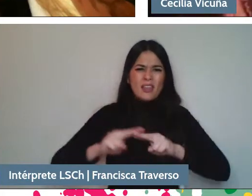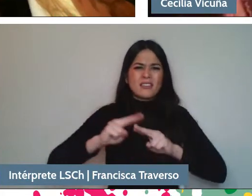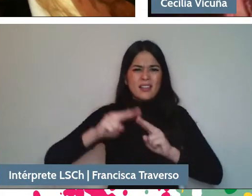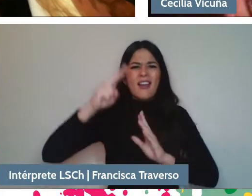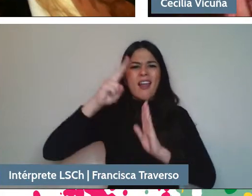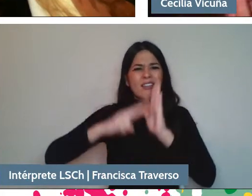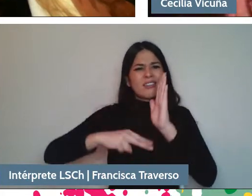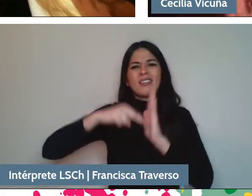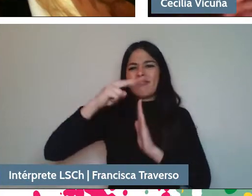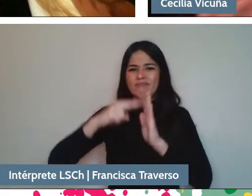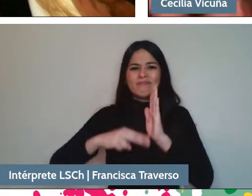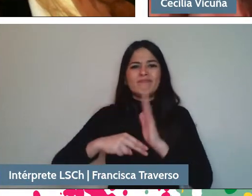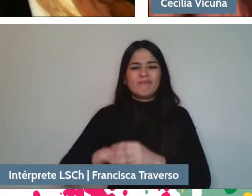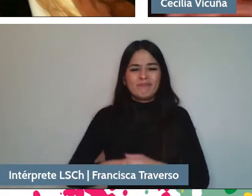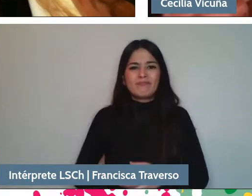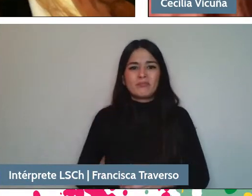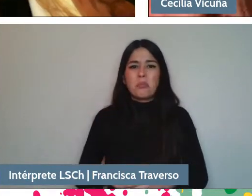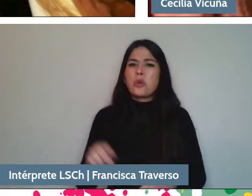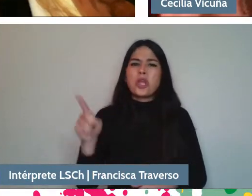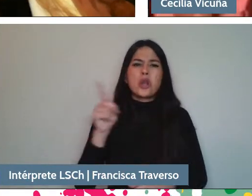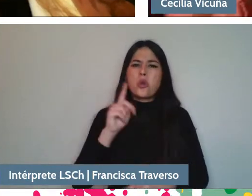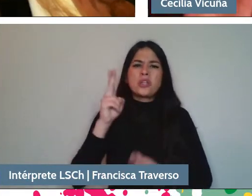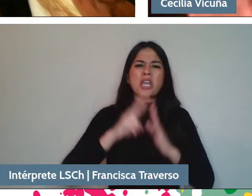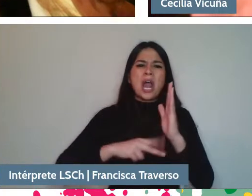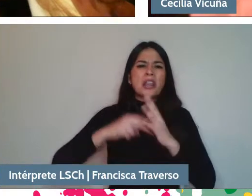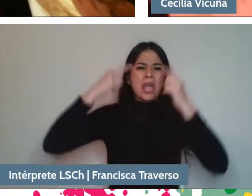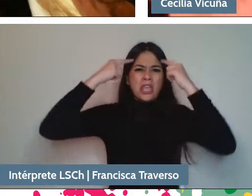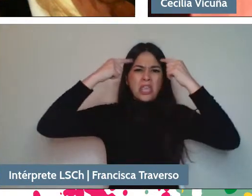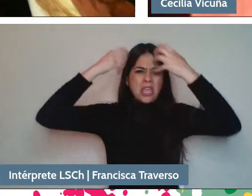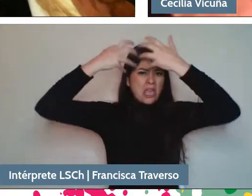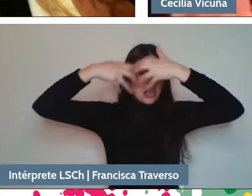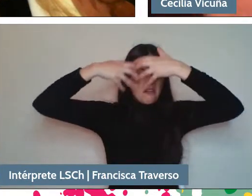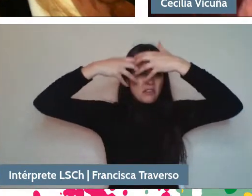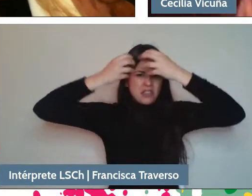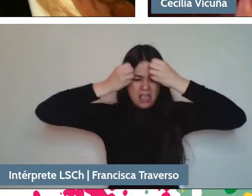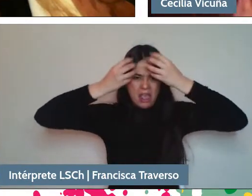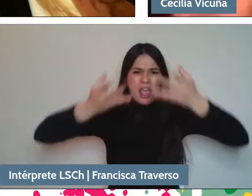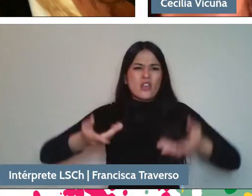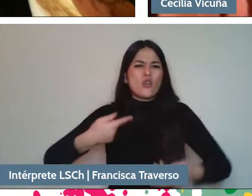porque no es un arte que sale de la cabeza. Yo no pienso: "Ah, voy a hacer esto". No.